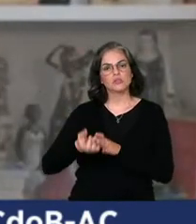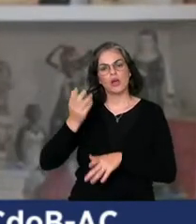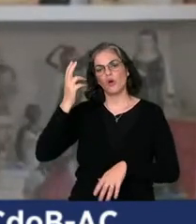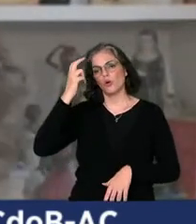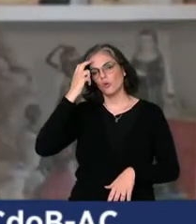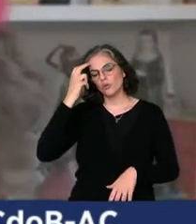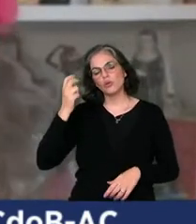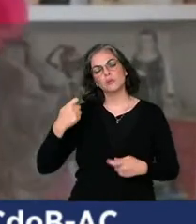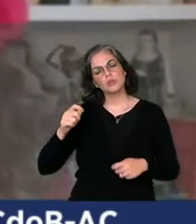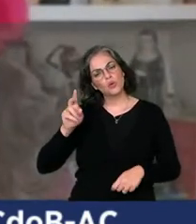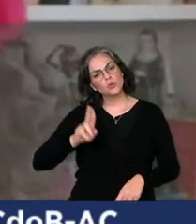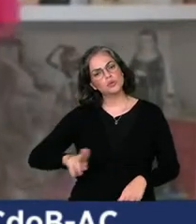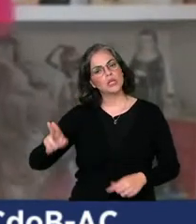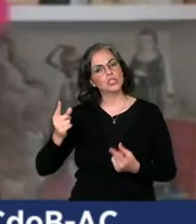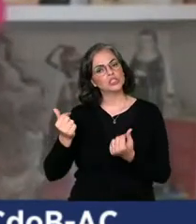UM DIREITO DOS FAZ DORES DE CULTURA PODER USAR O SEU